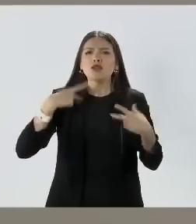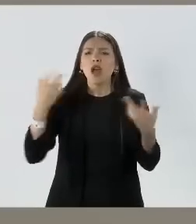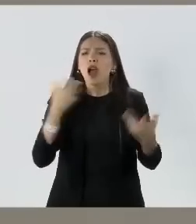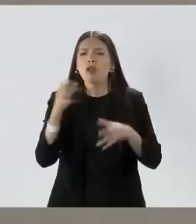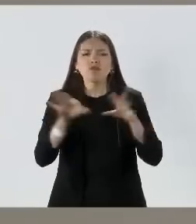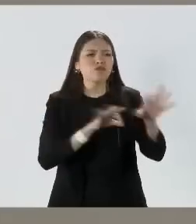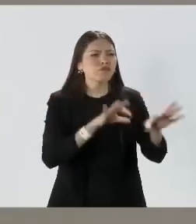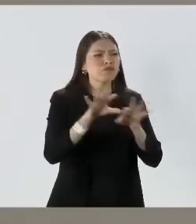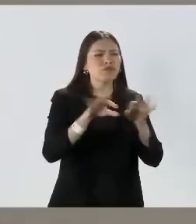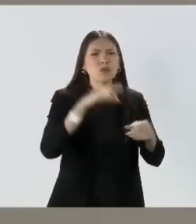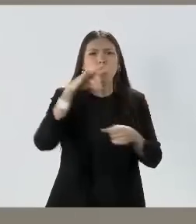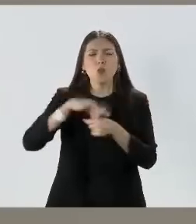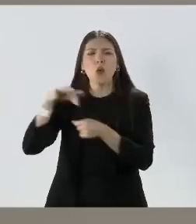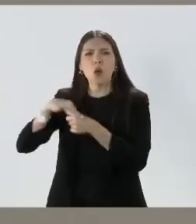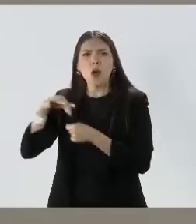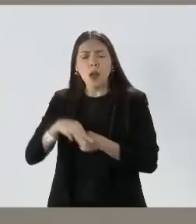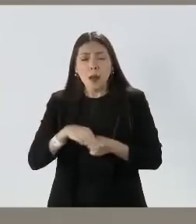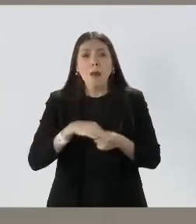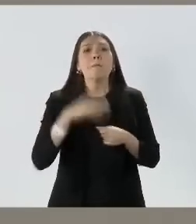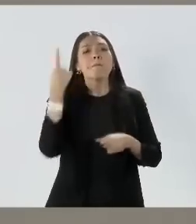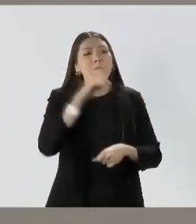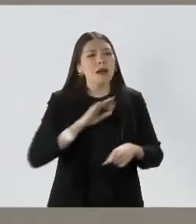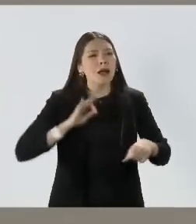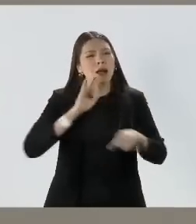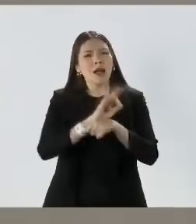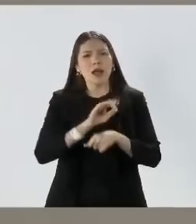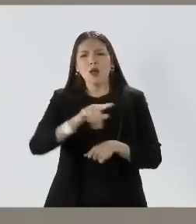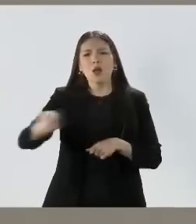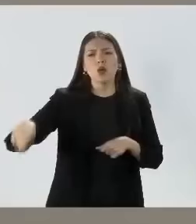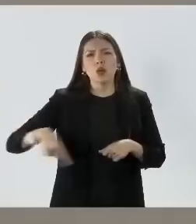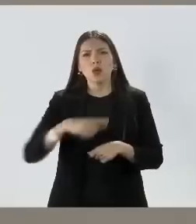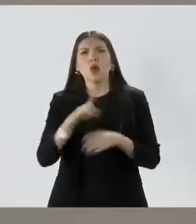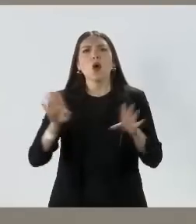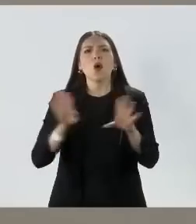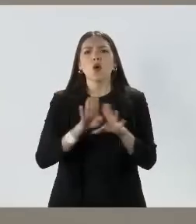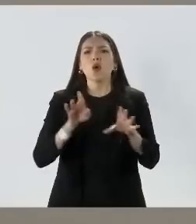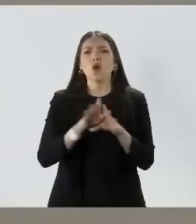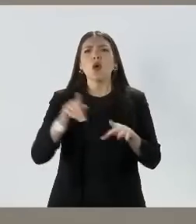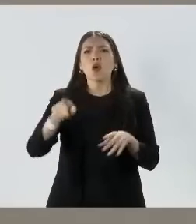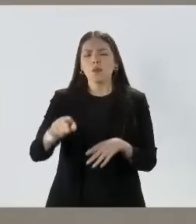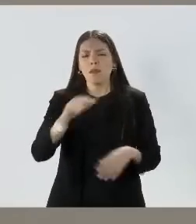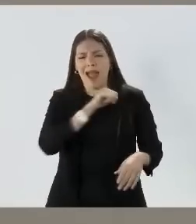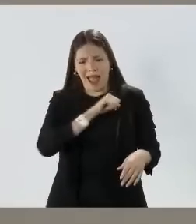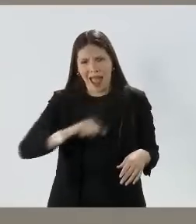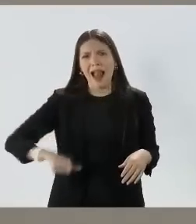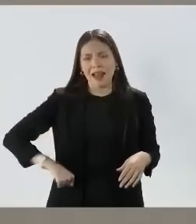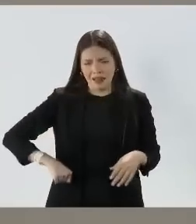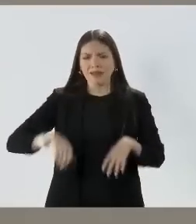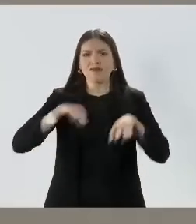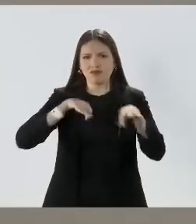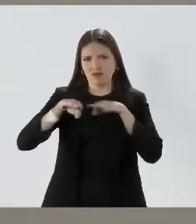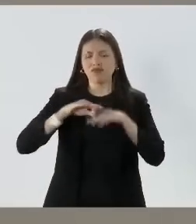para ser ustedes los gobernantes locales y trabajamos juntos para